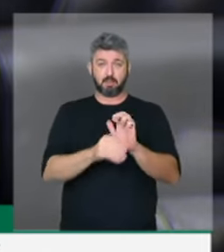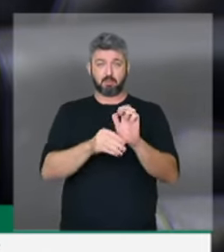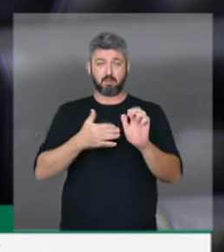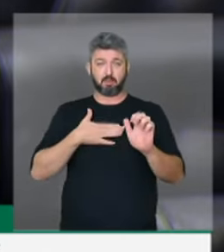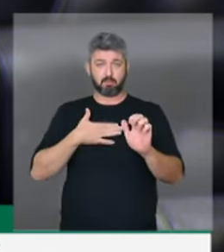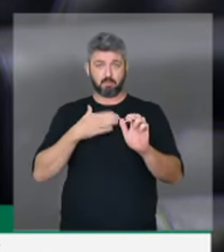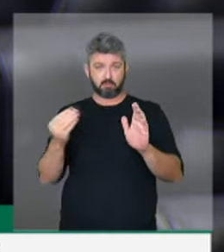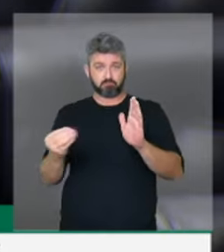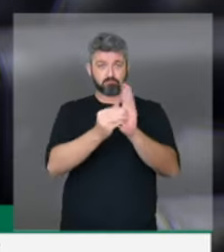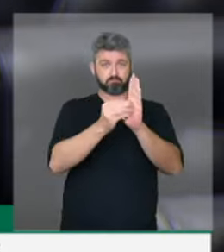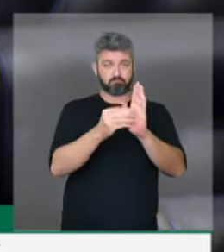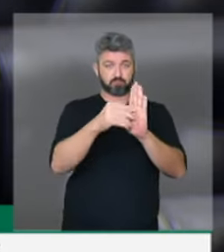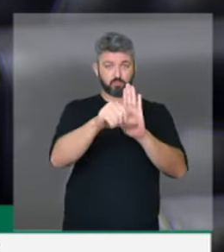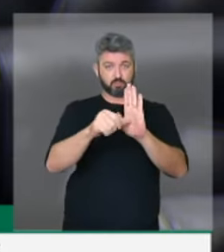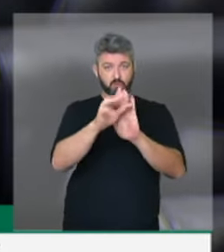PROJETO QUE DÁ CONDIÇÕES DOS... MILHARES DE MÉDICOS